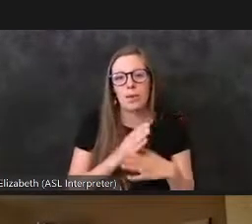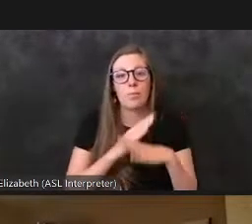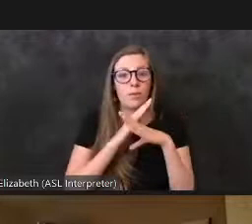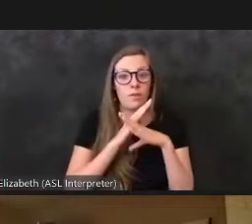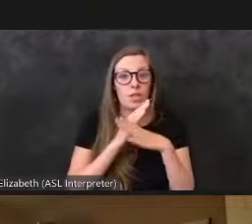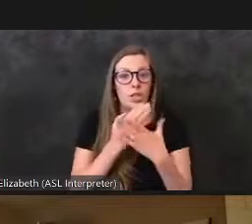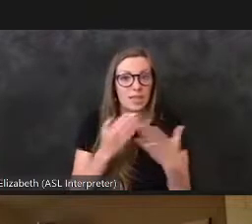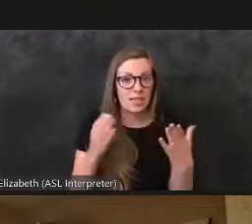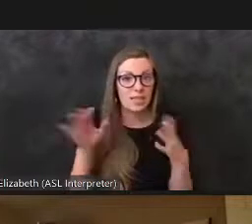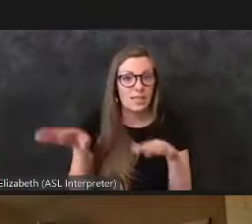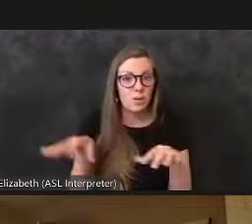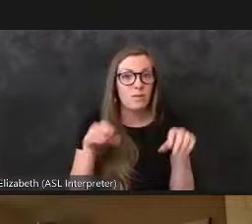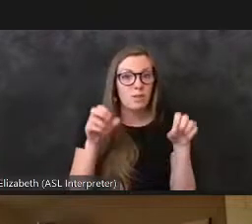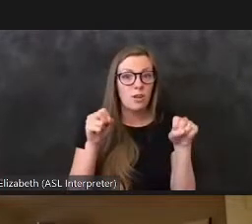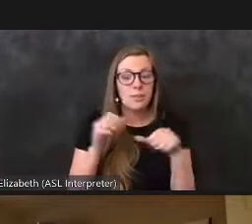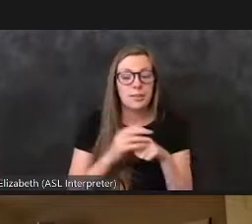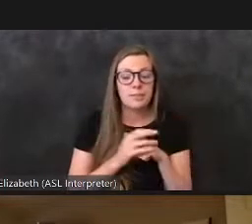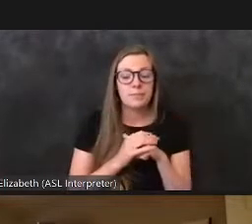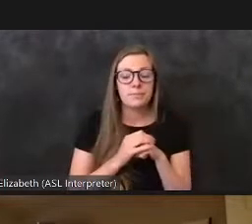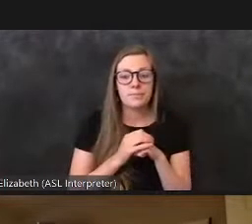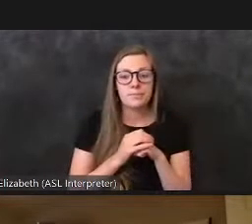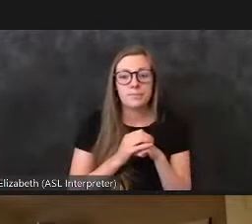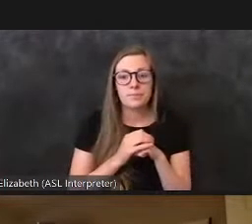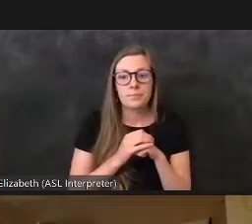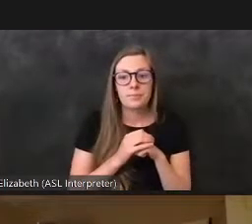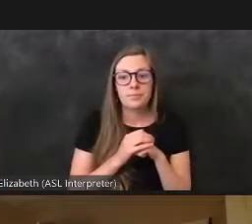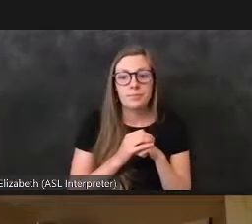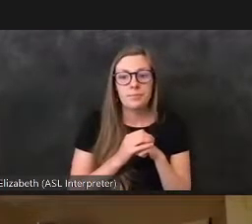medicación que hemos adaptado en el condado en general.